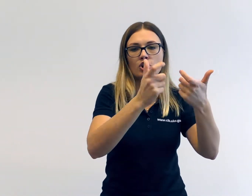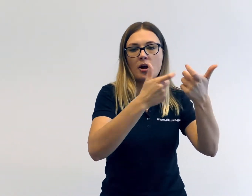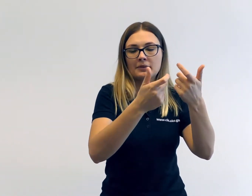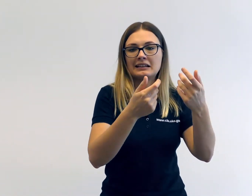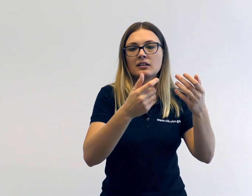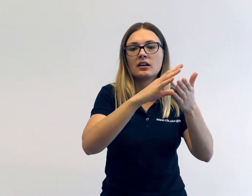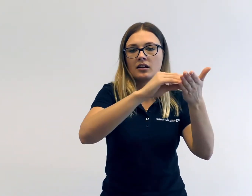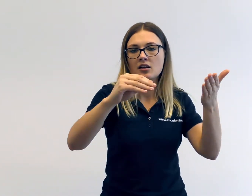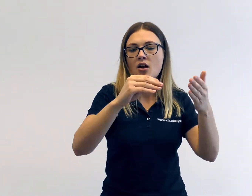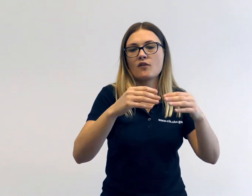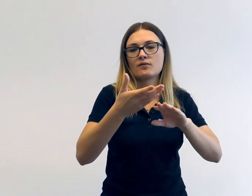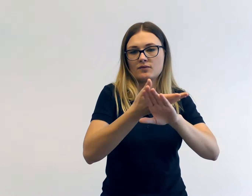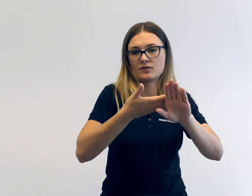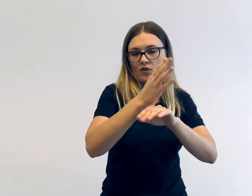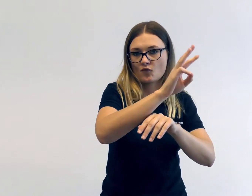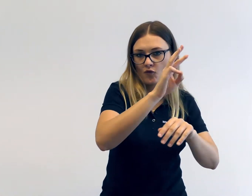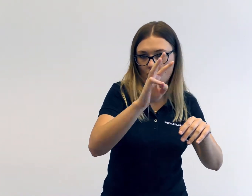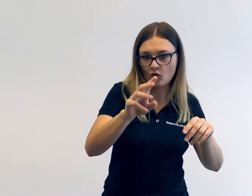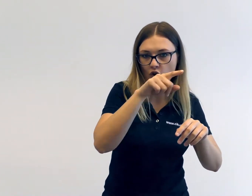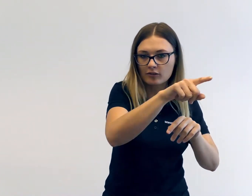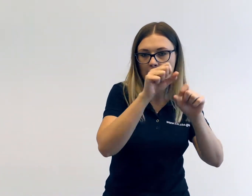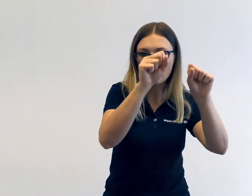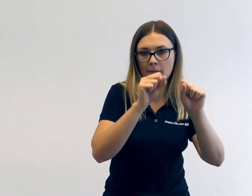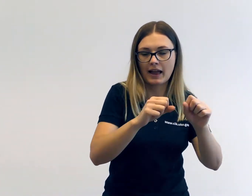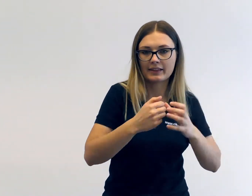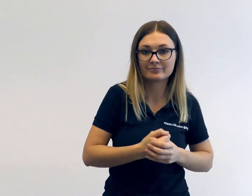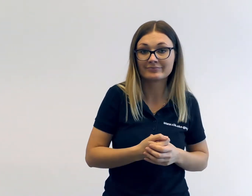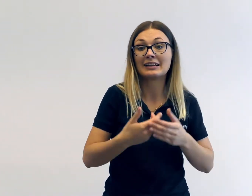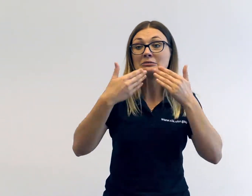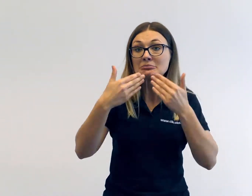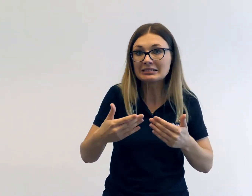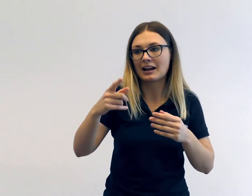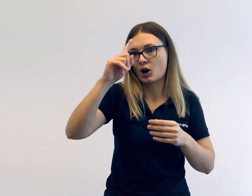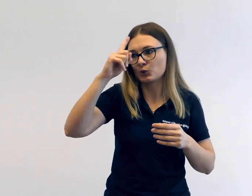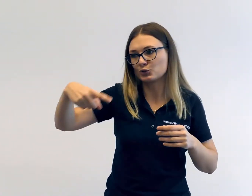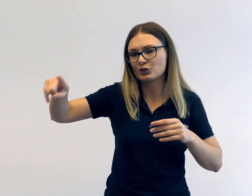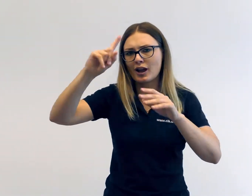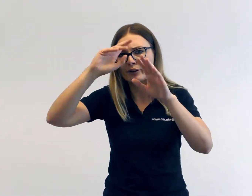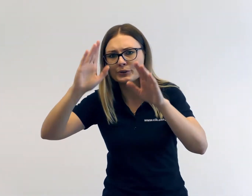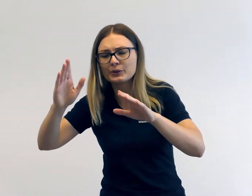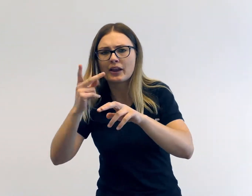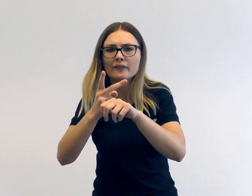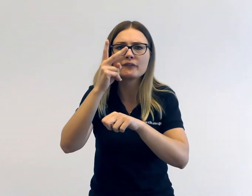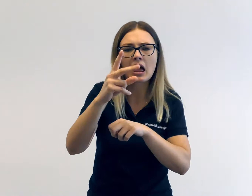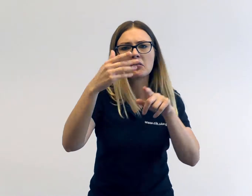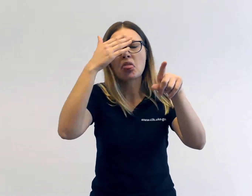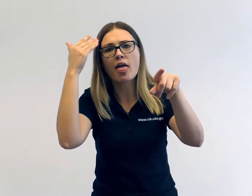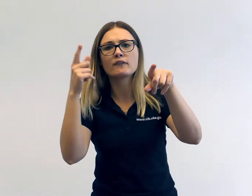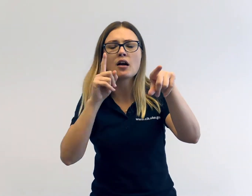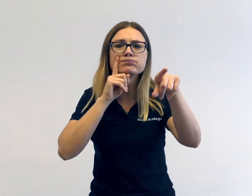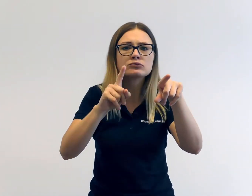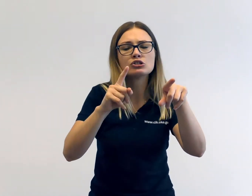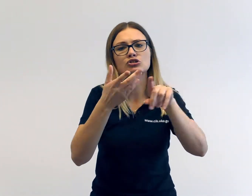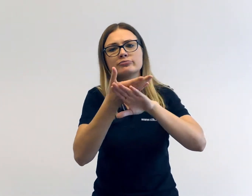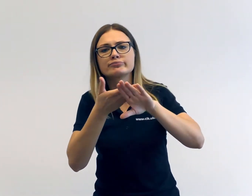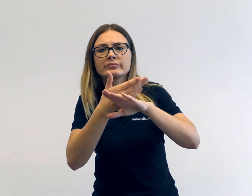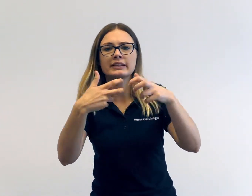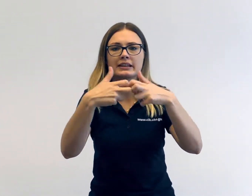Nieświadomy użytkownik wpisując prawidłowy adres swojego banku, zostaje przeniesiony na inną stronę.